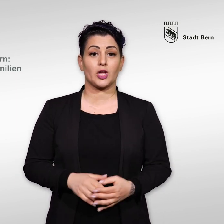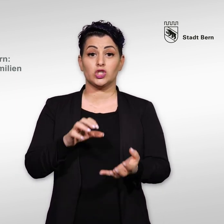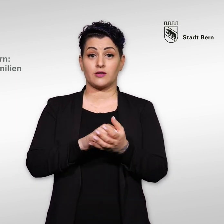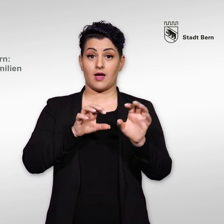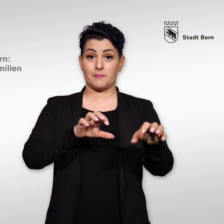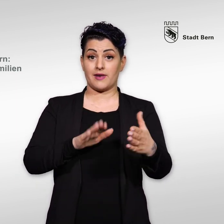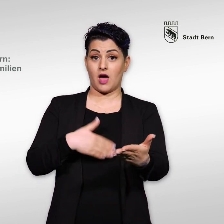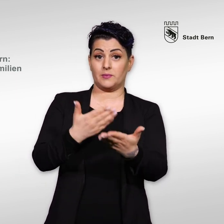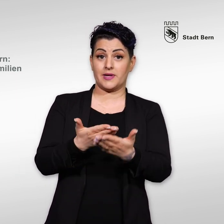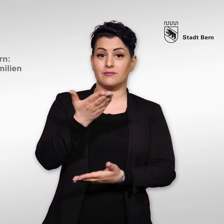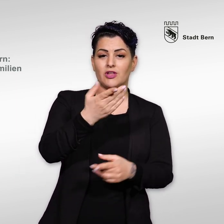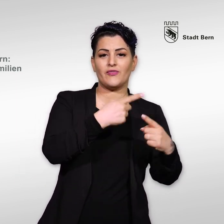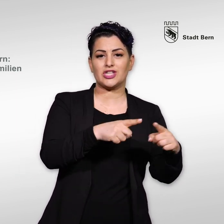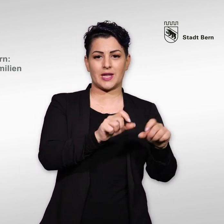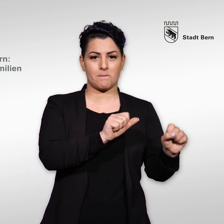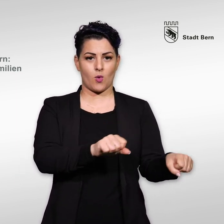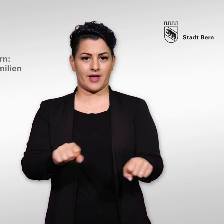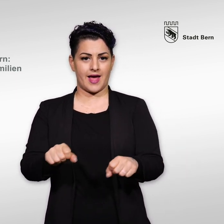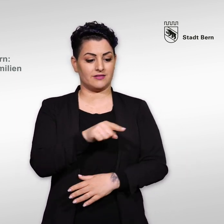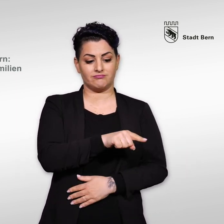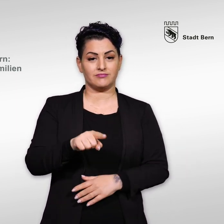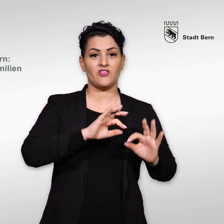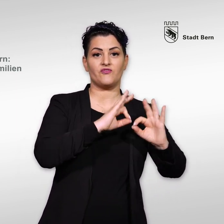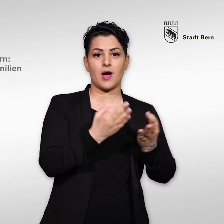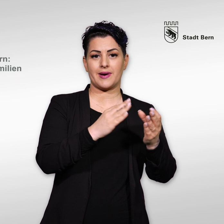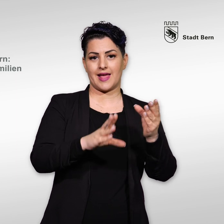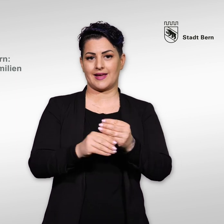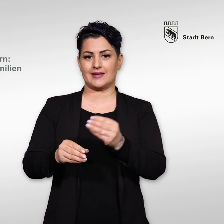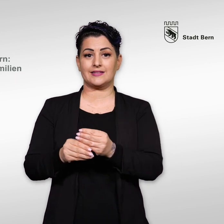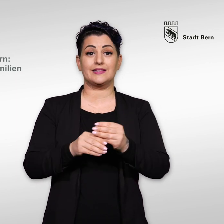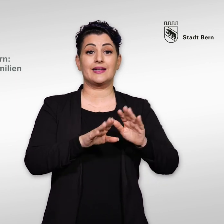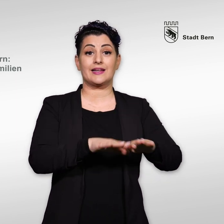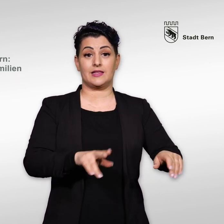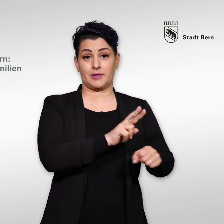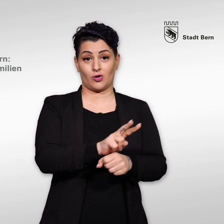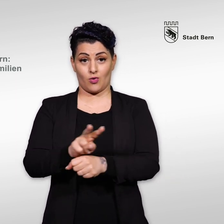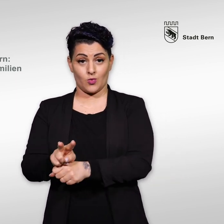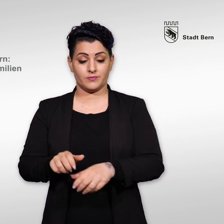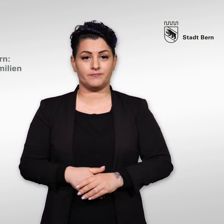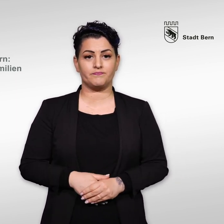Die Stadt Bern bietet Ihnen verschiedene Möglichkeiten der familienergänzenden Kinderbetreuung.